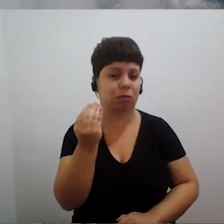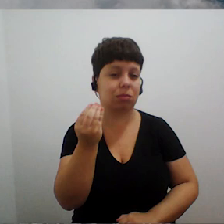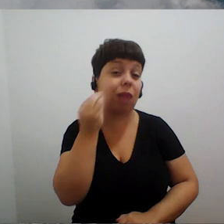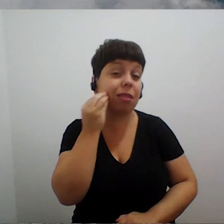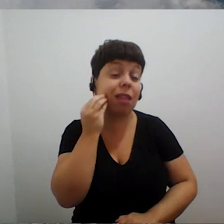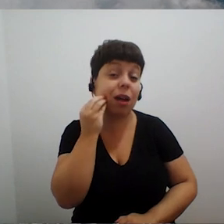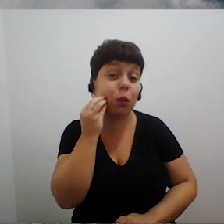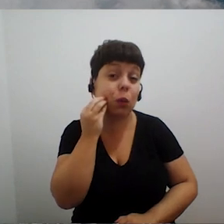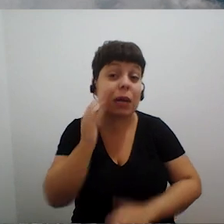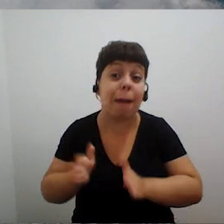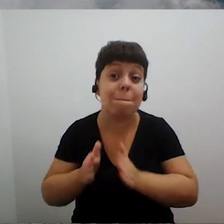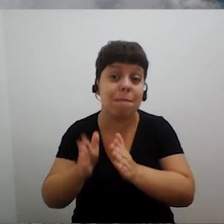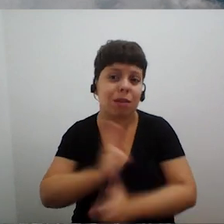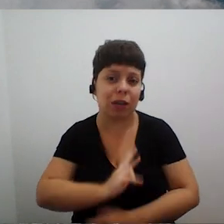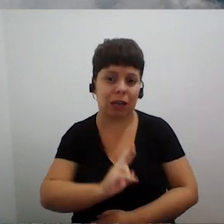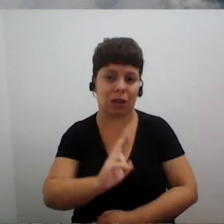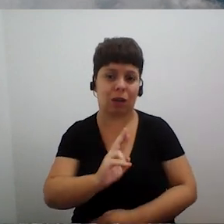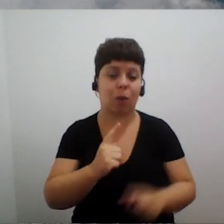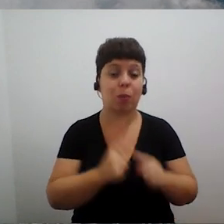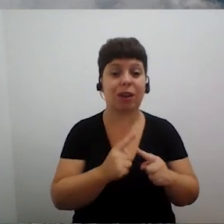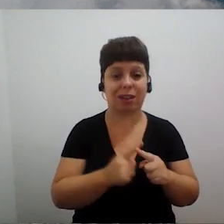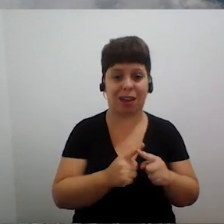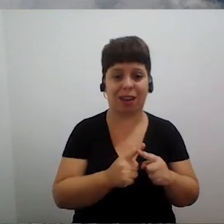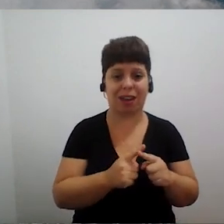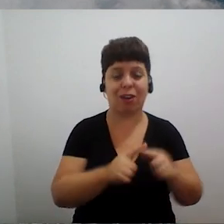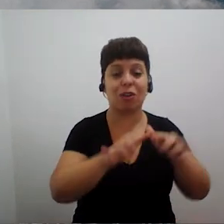já que o oceano e a água nos unem e não nos separa